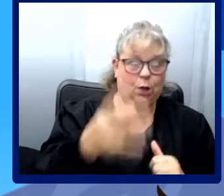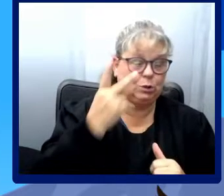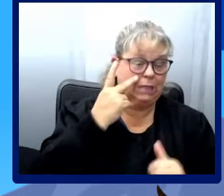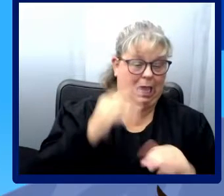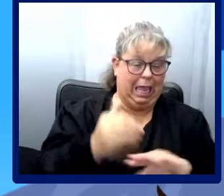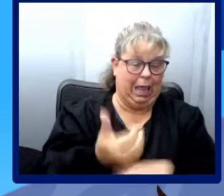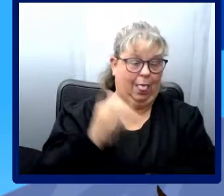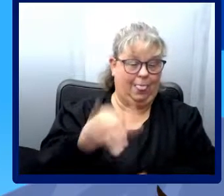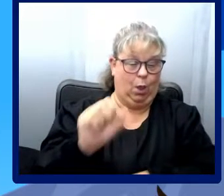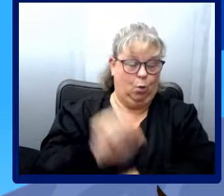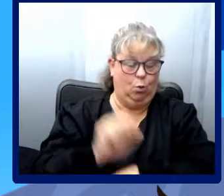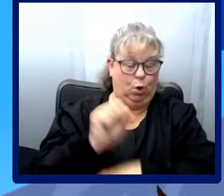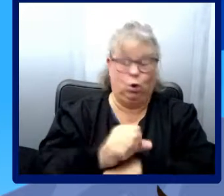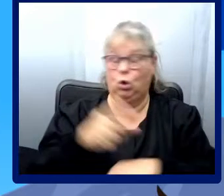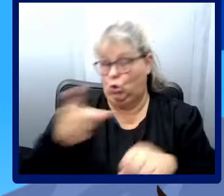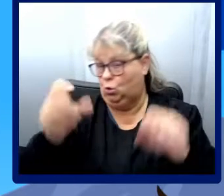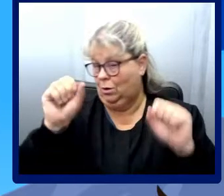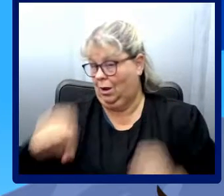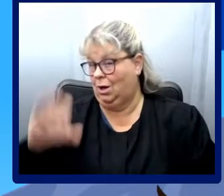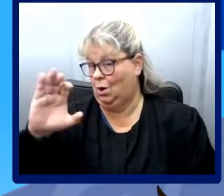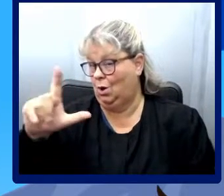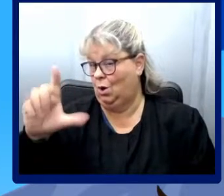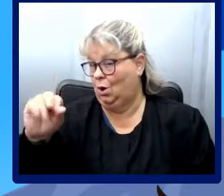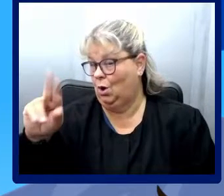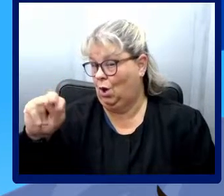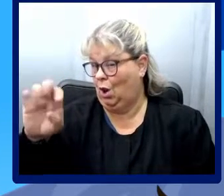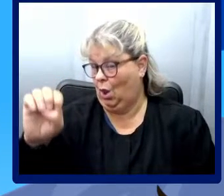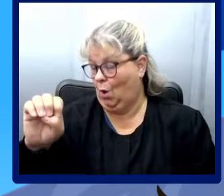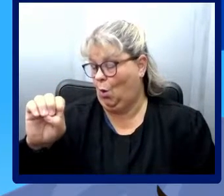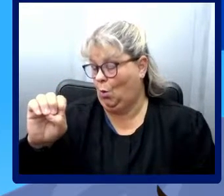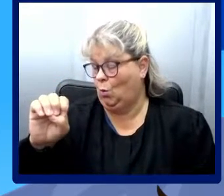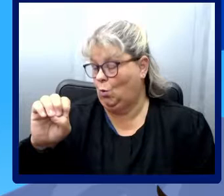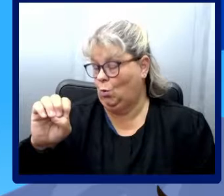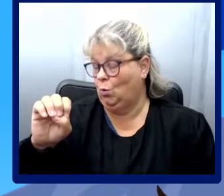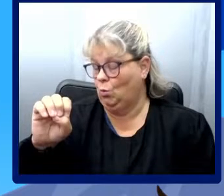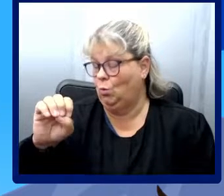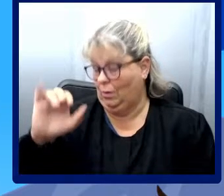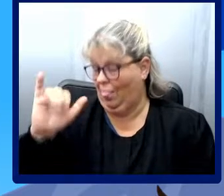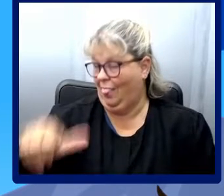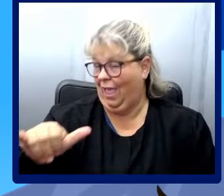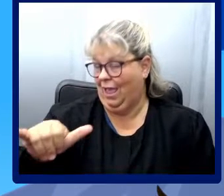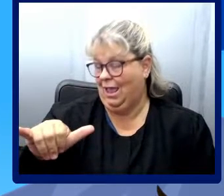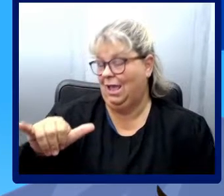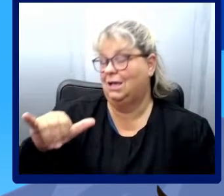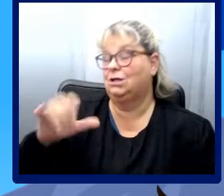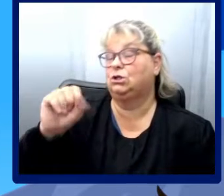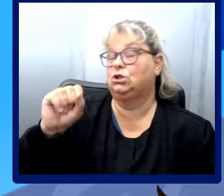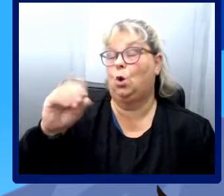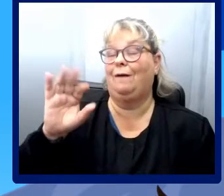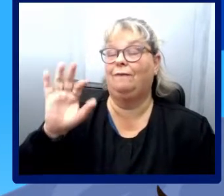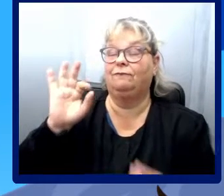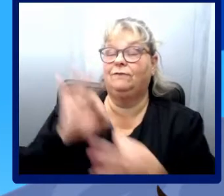También pueden clonar este flujo de muestra y ajustarlo para que se ajuste a sus necesidades.